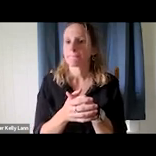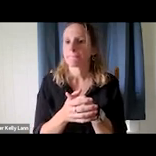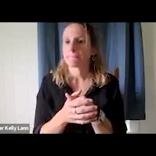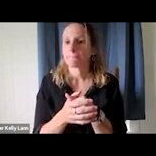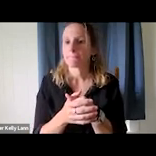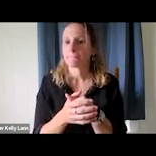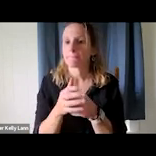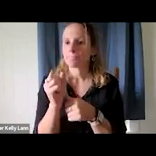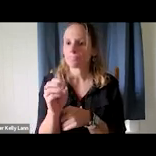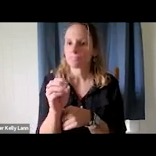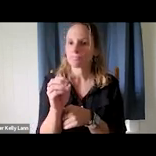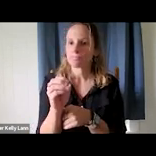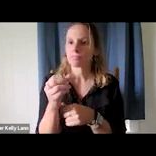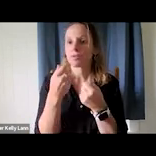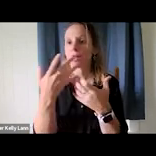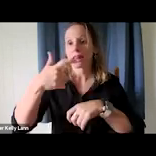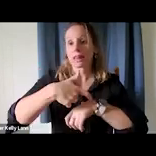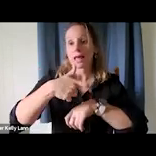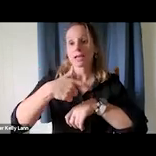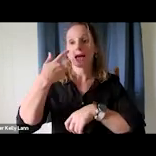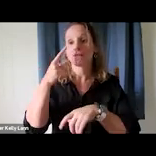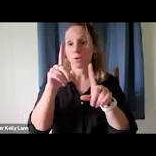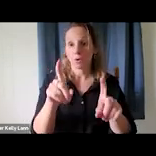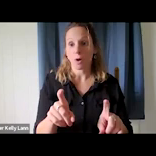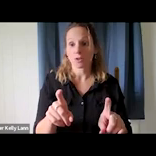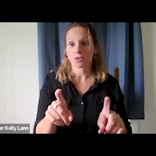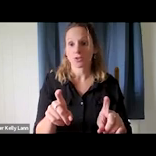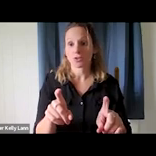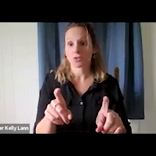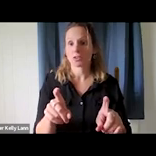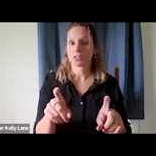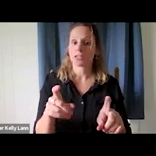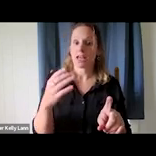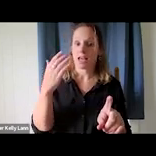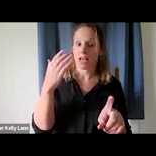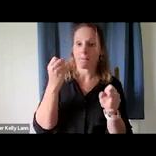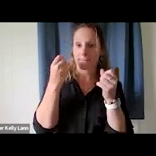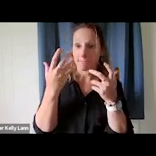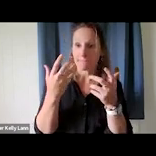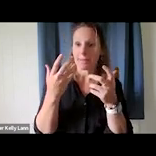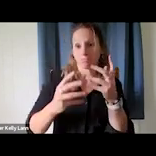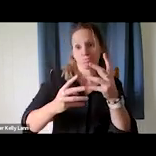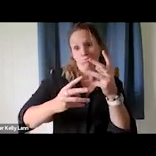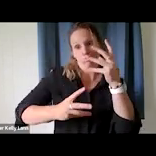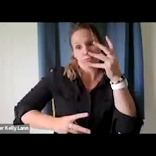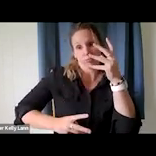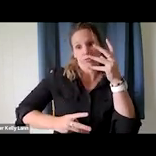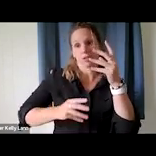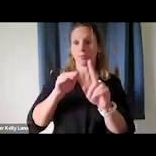Tenemos mucho tiempo para preguntas, nos han llegado muchas. Solo como un recordatorio para la gente, pueden plantear sus preguntas